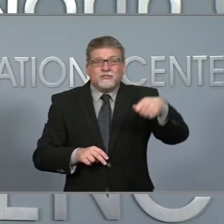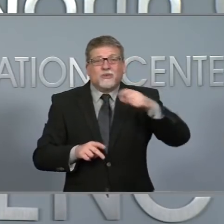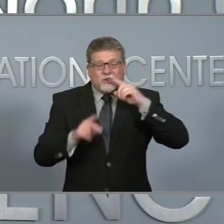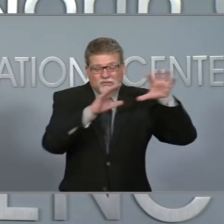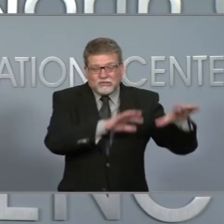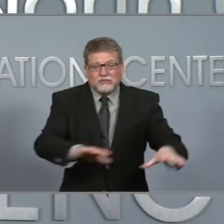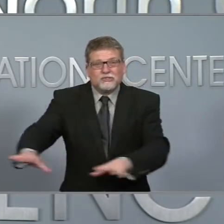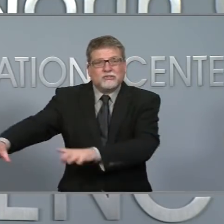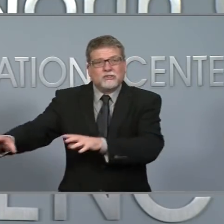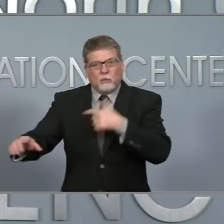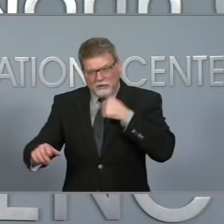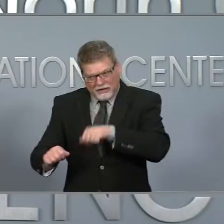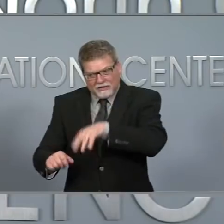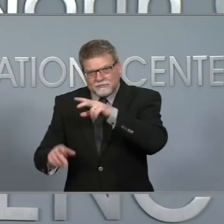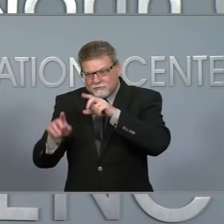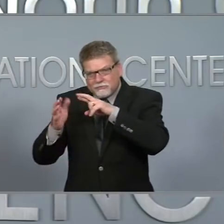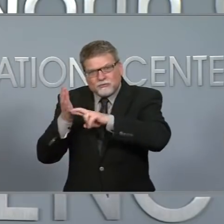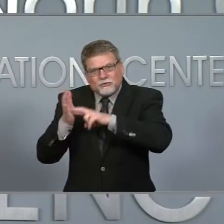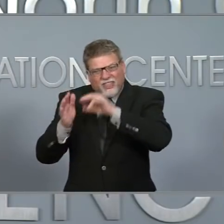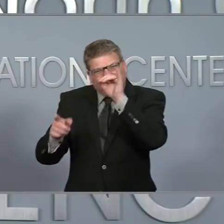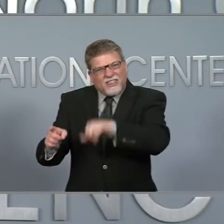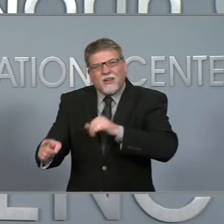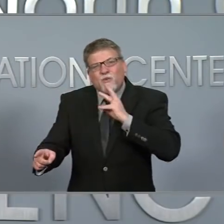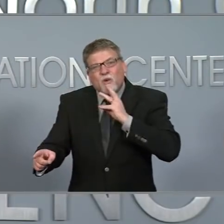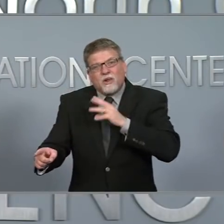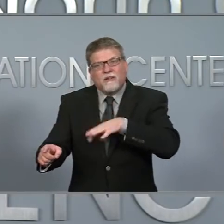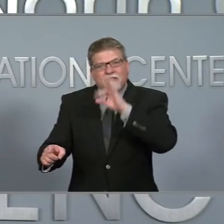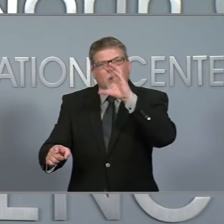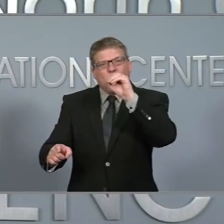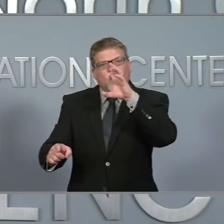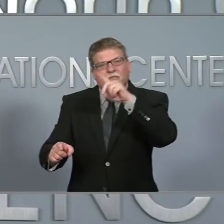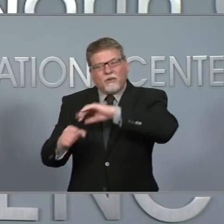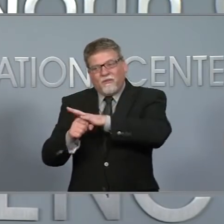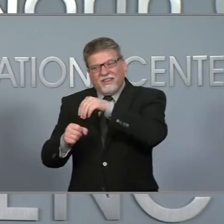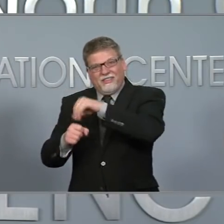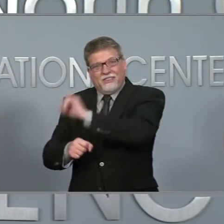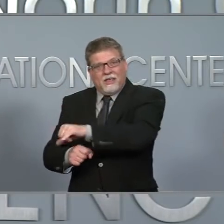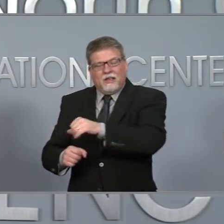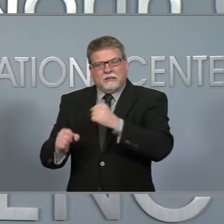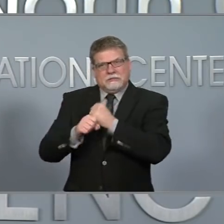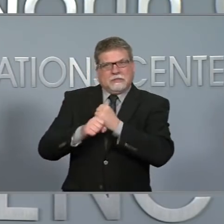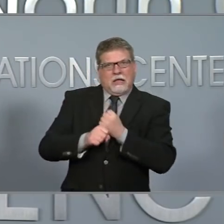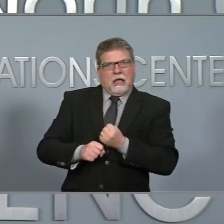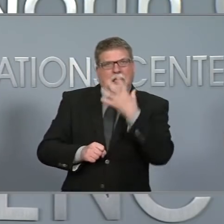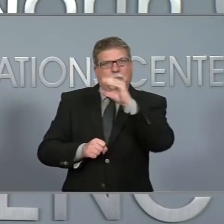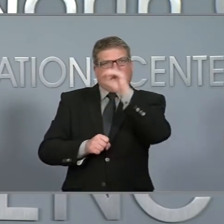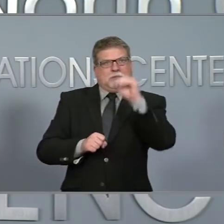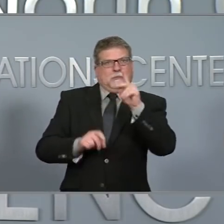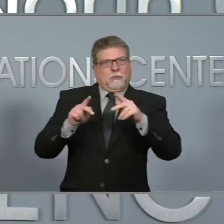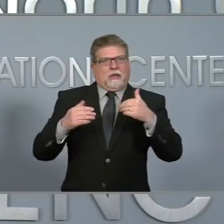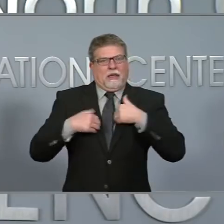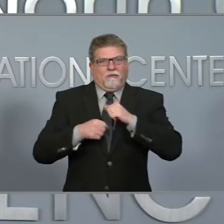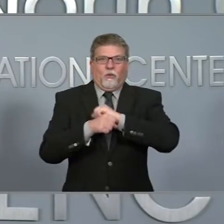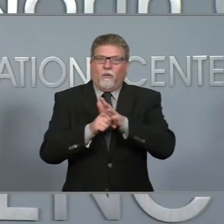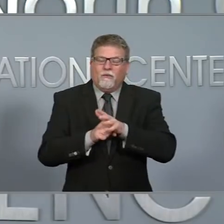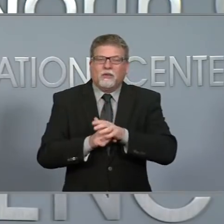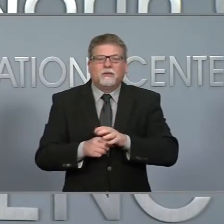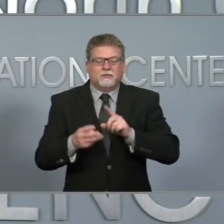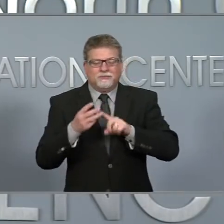de emergencia, incluso Carolina del Norte es uno de los lugares que ha invertido mucho en el